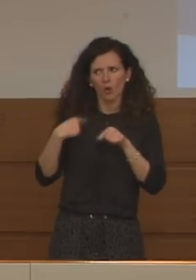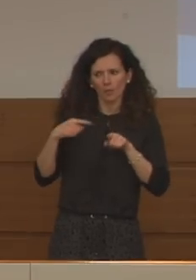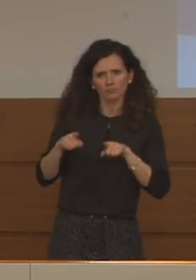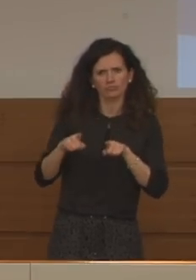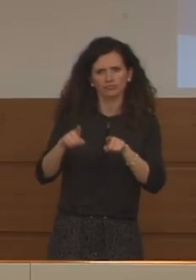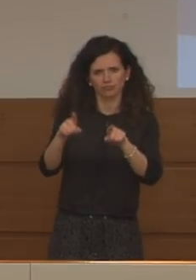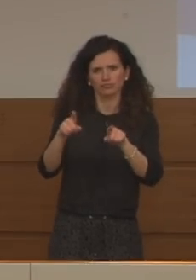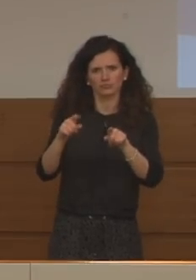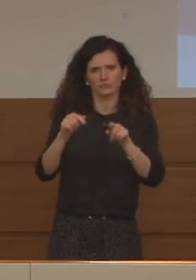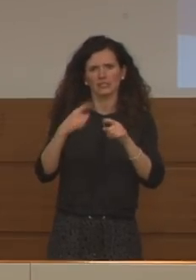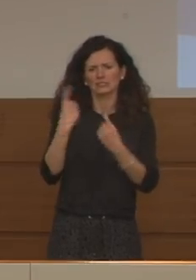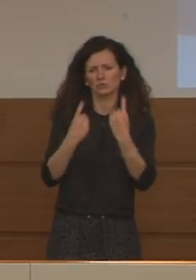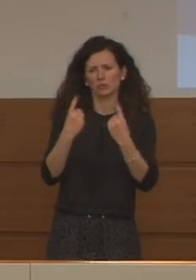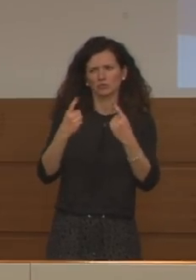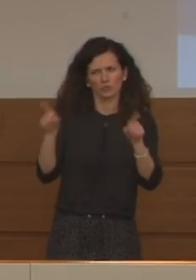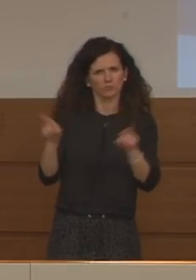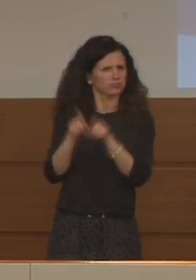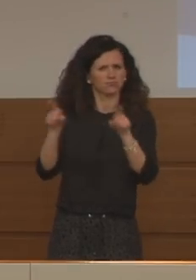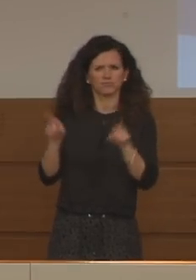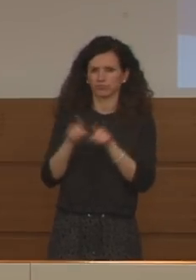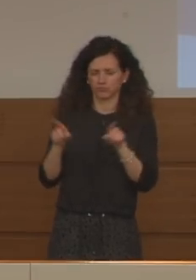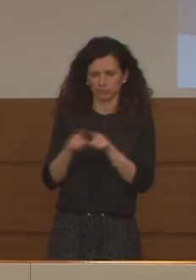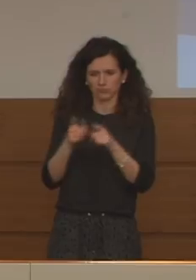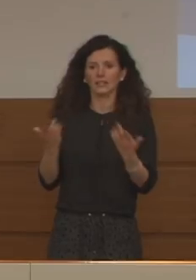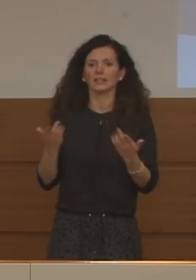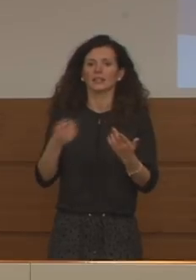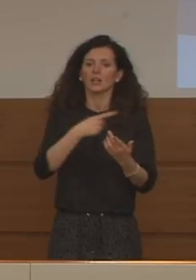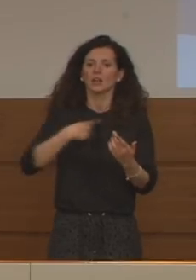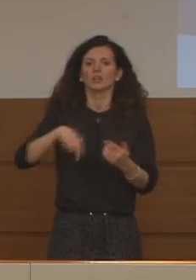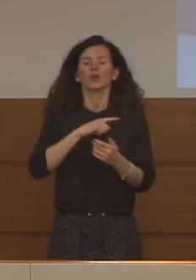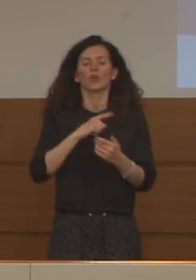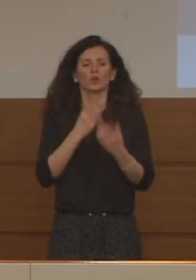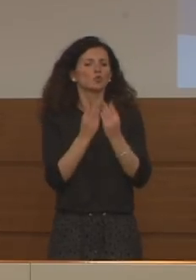Chiaro che le soluzioni che possiamo adottare sono molteplici,